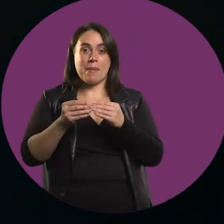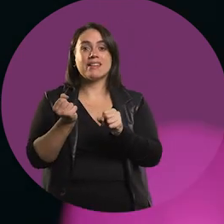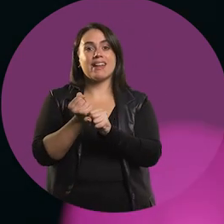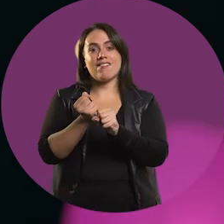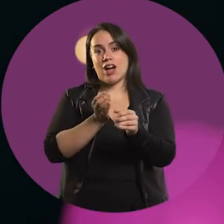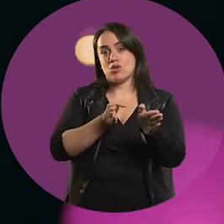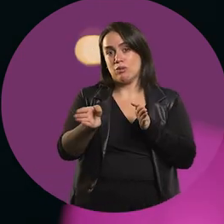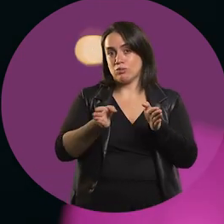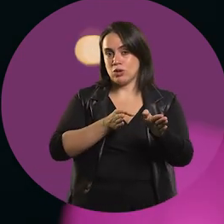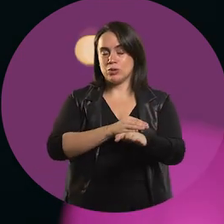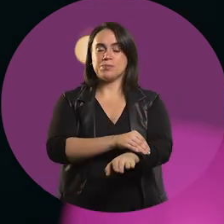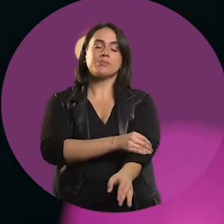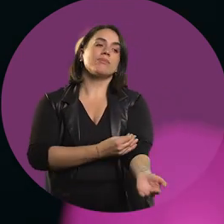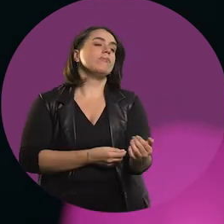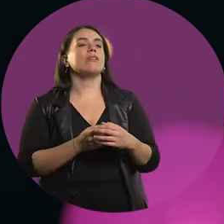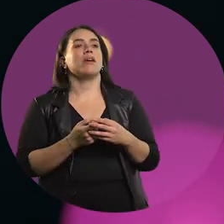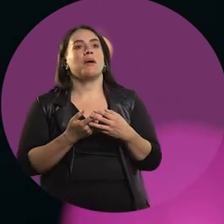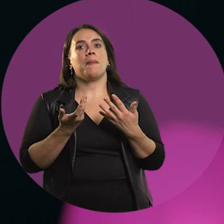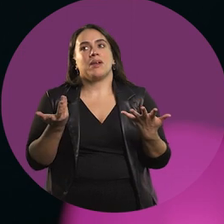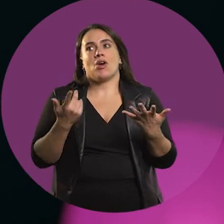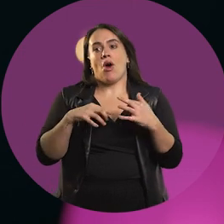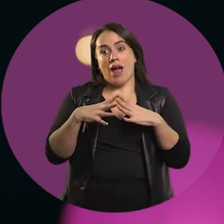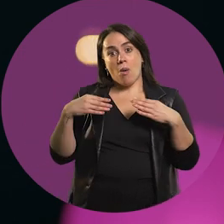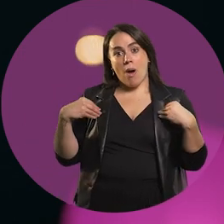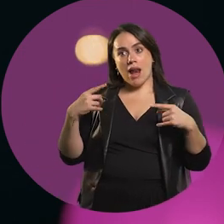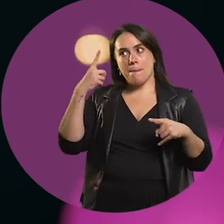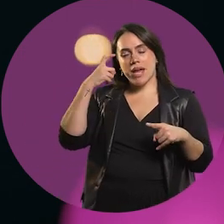Pero realmente mi pasaje por la escuela